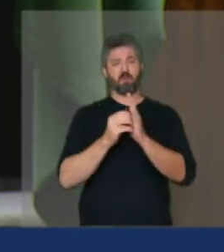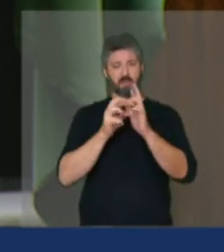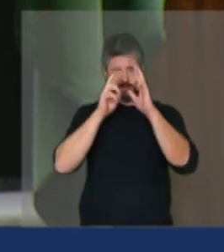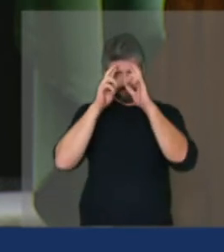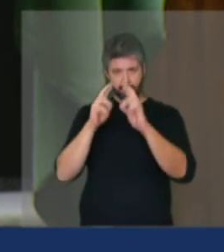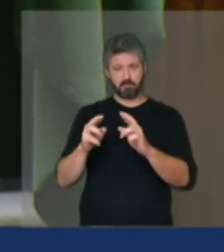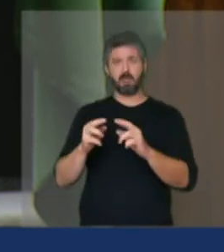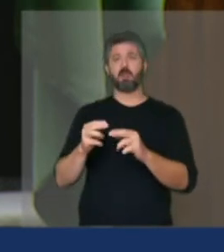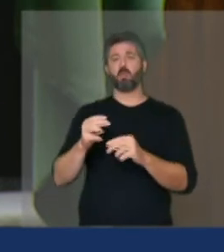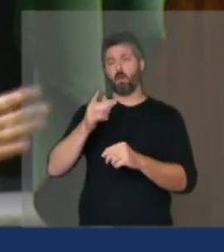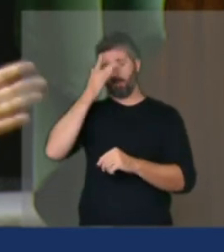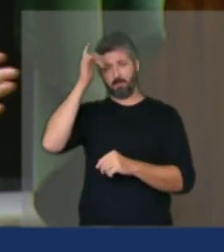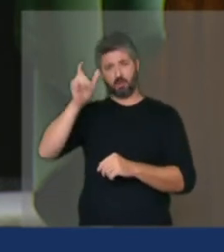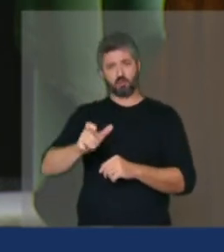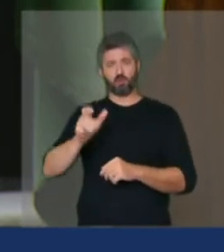BRASILEIRO, AO PAULISTA, NÃO POR TER SIDO PREFEITO, NÃO